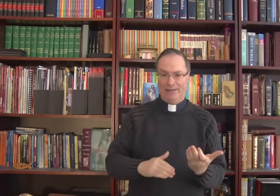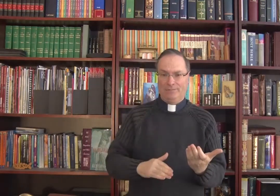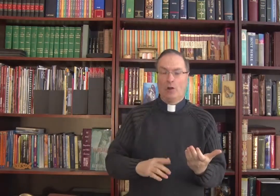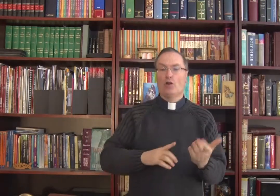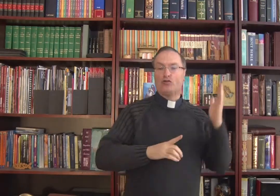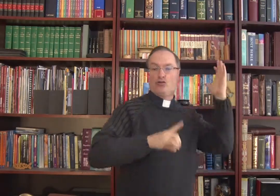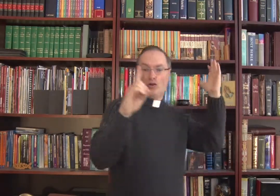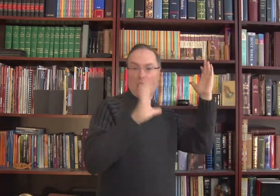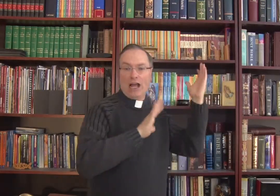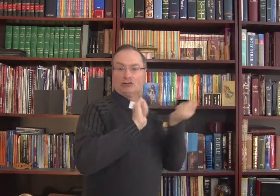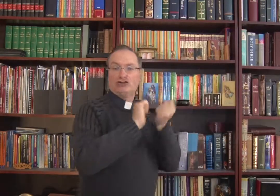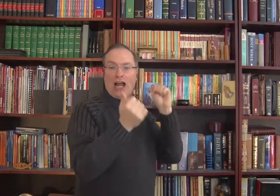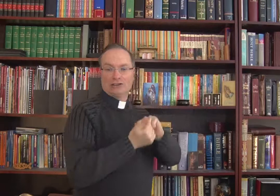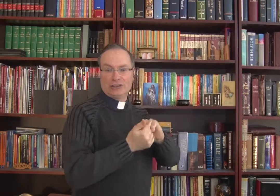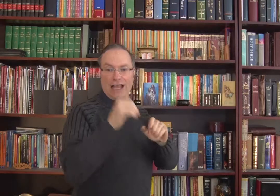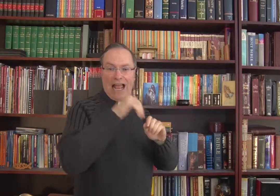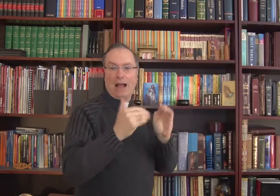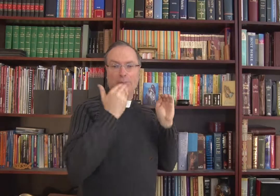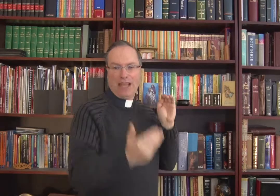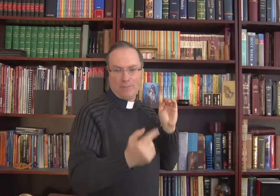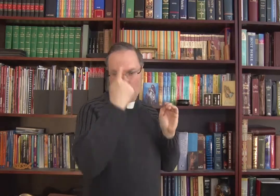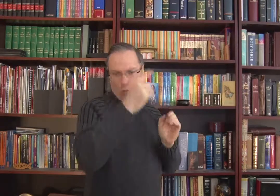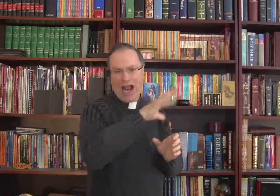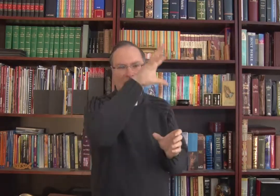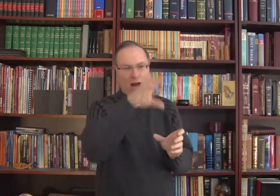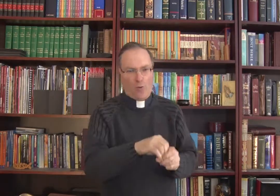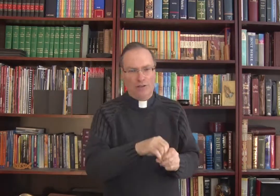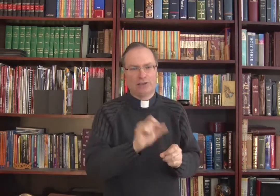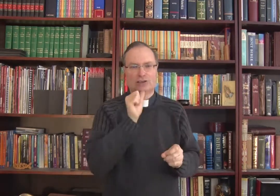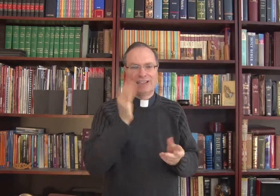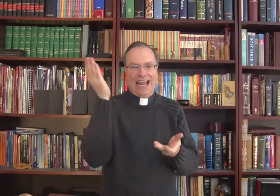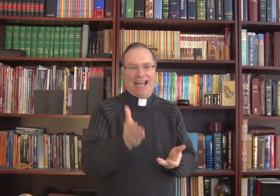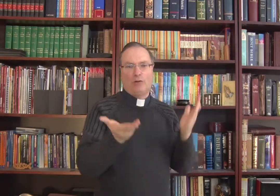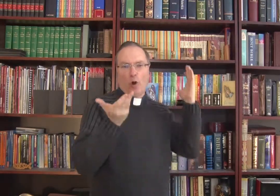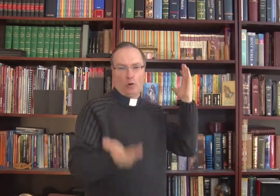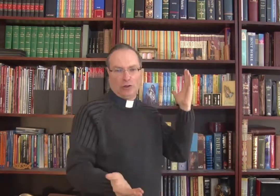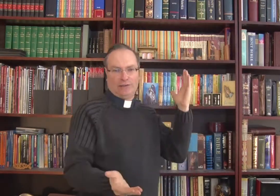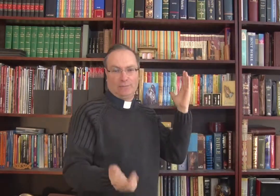Dieu l'a changé en bien pour accomplir ce qui arrive aujourd'hui,